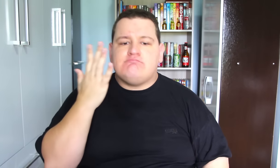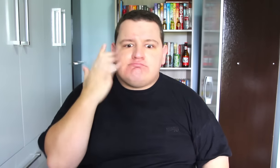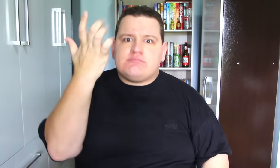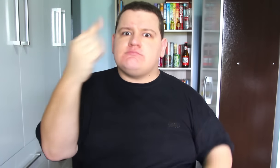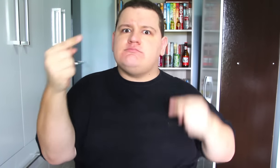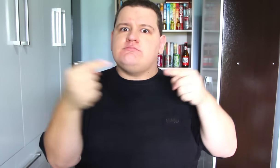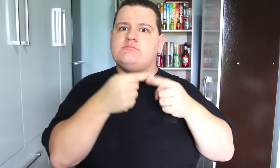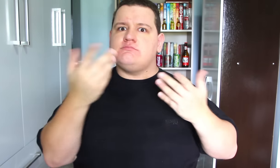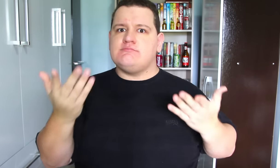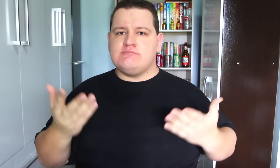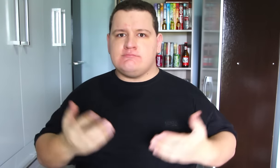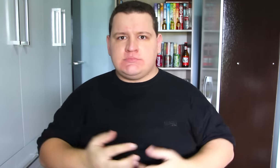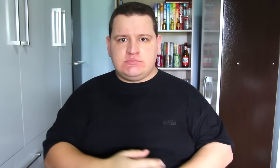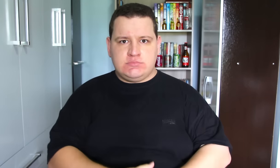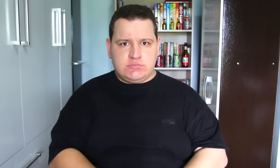Um dia depois!